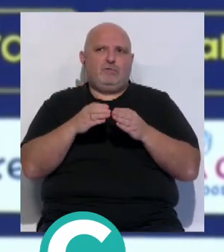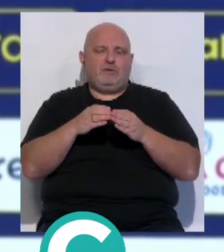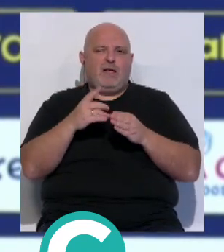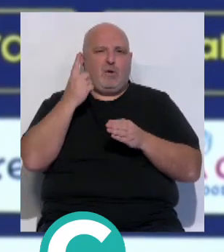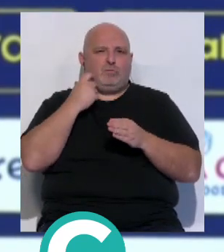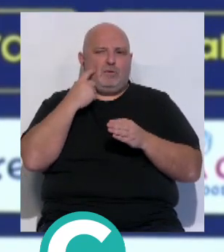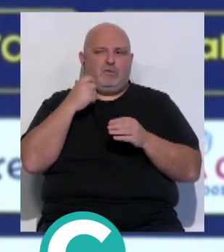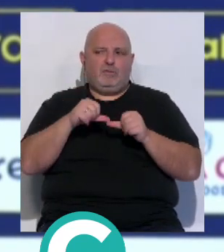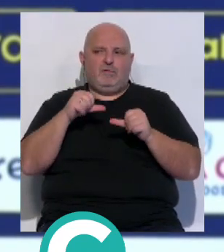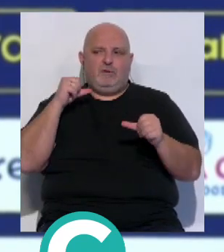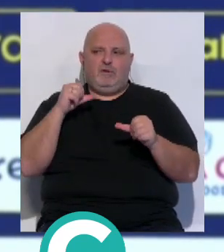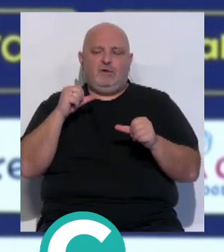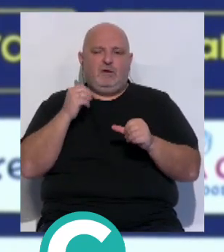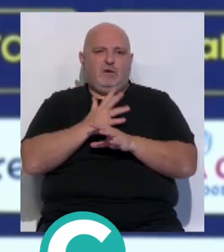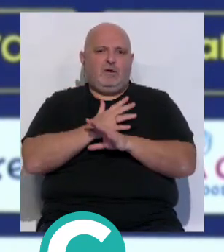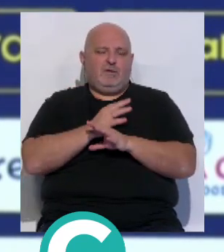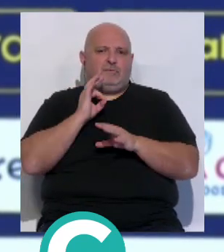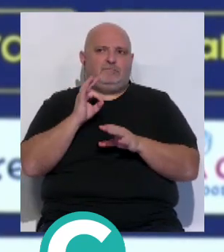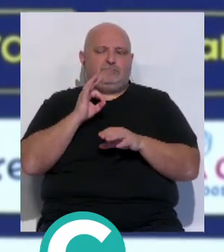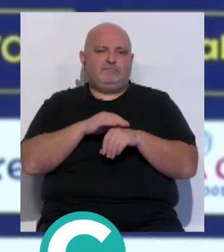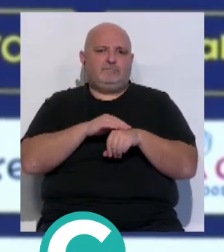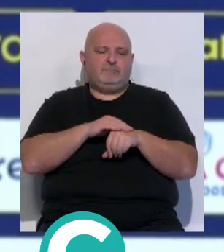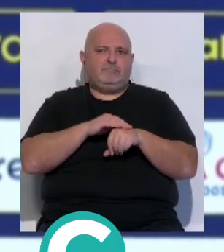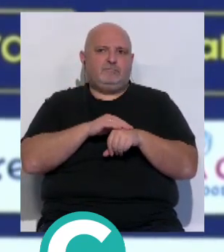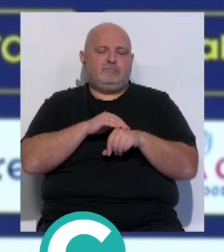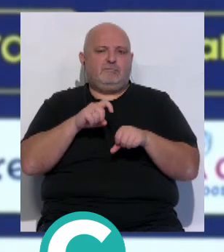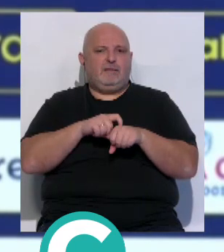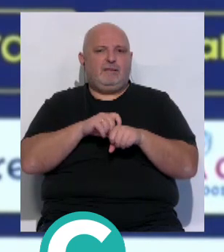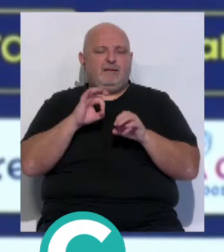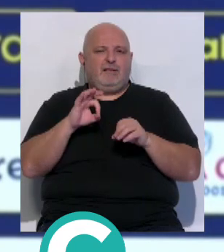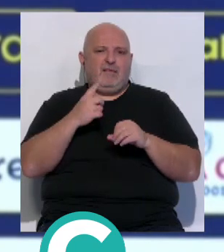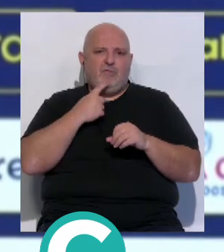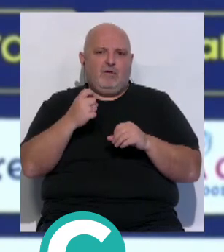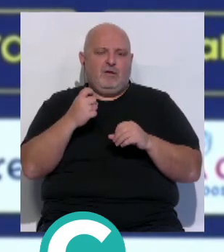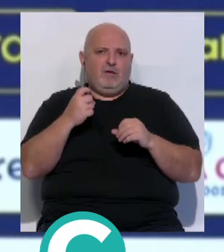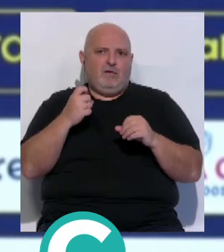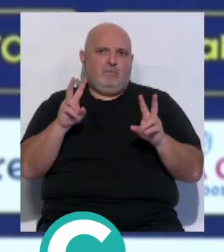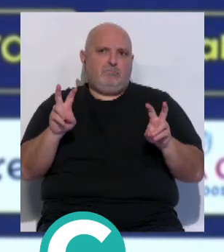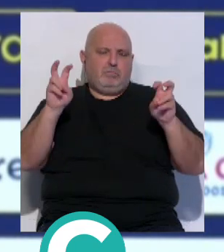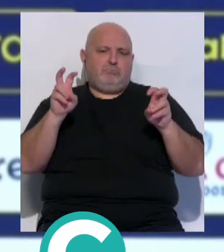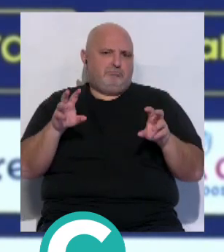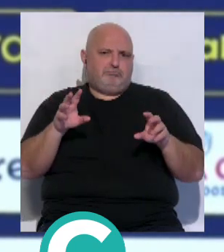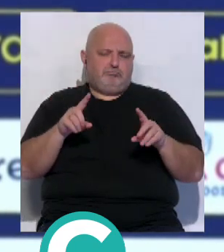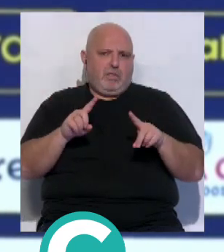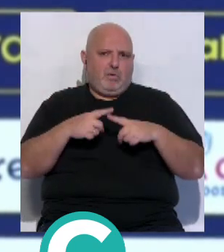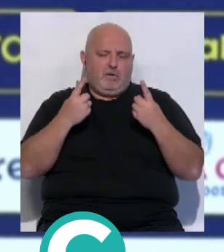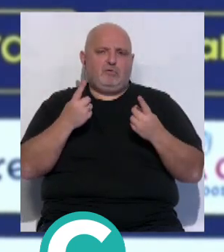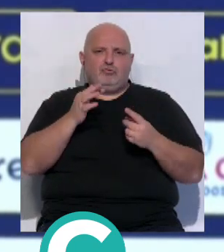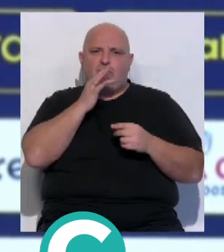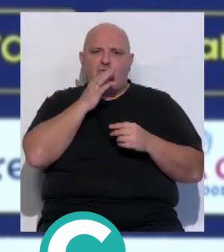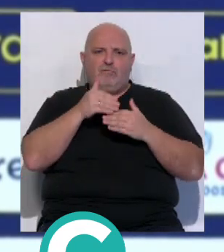acostumbrados a jugar en este tipo de dificultades entre comillas pero todavía falta mucho y creo